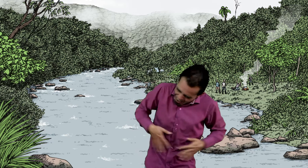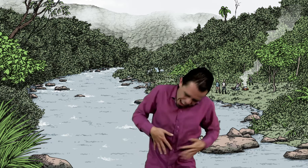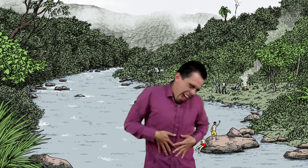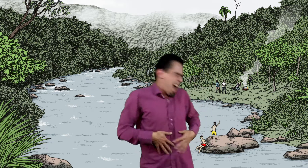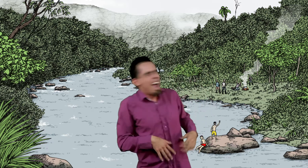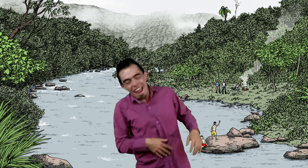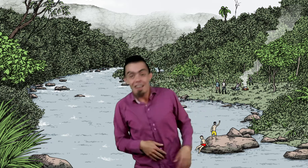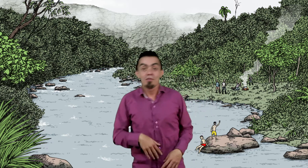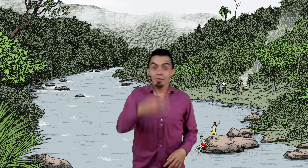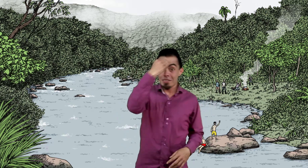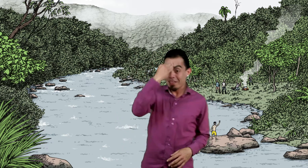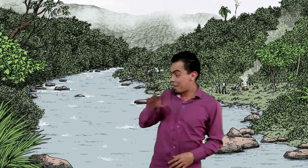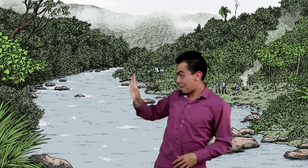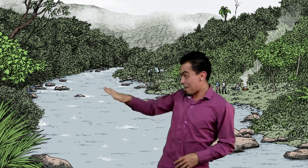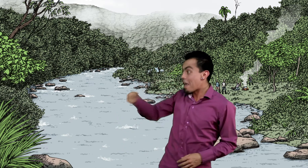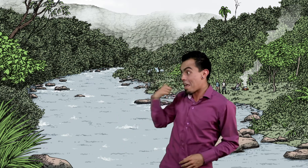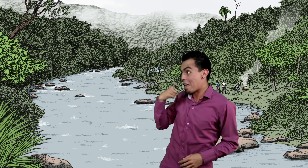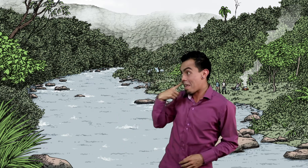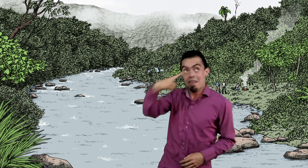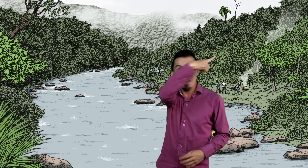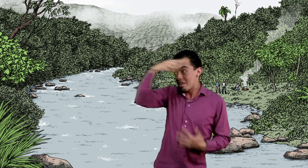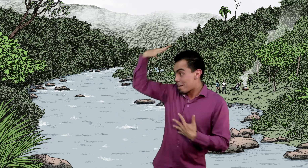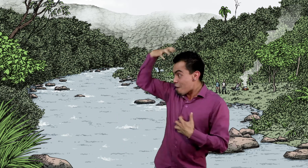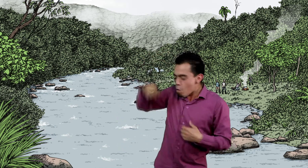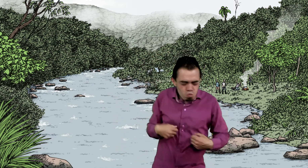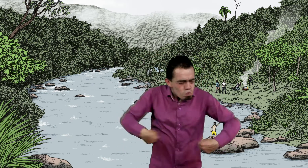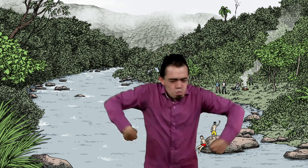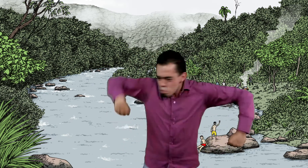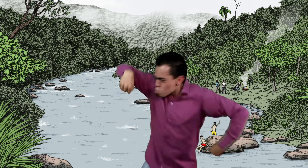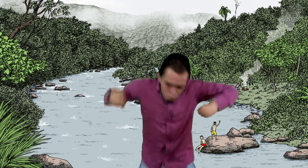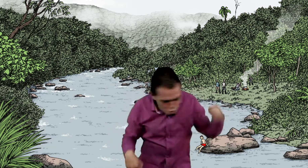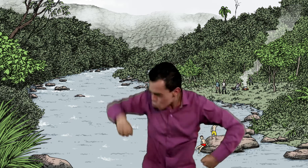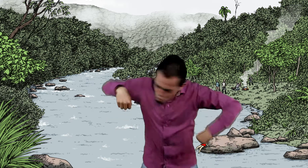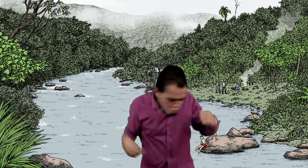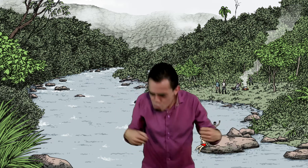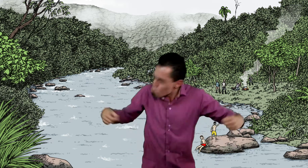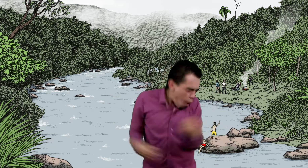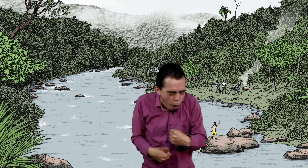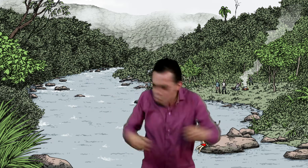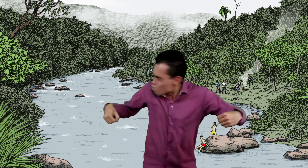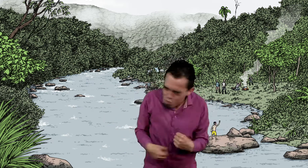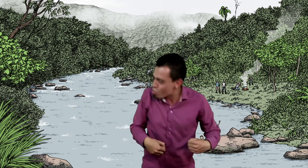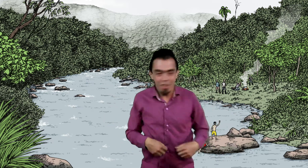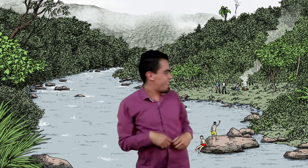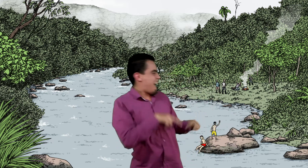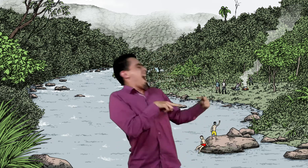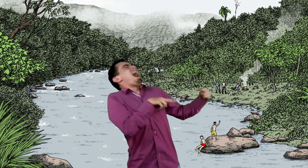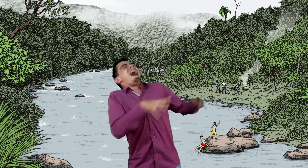Enrique imitaba el aullido de los micos, así que seguíamos riendo.